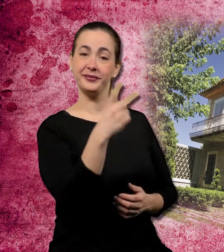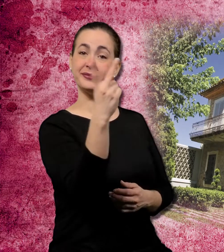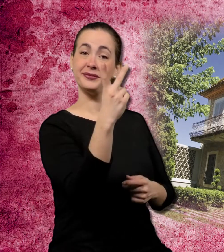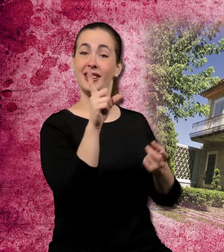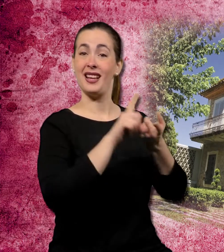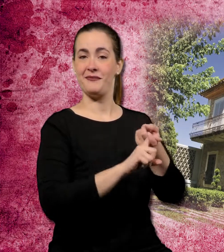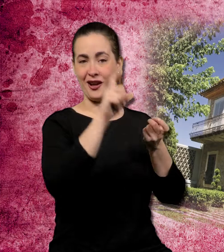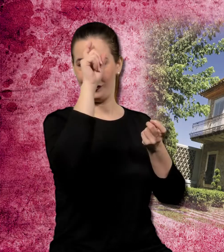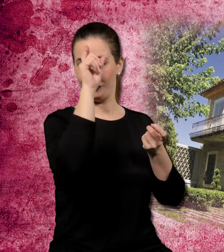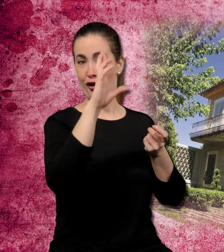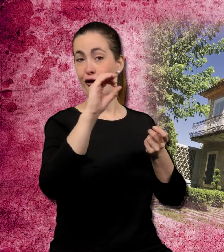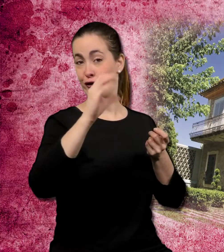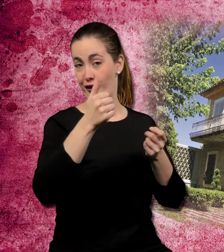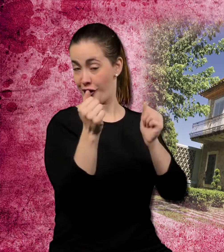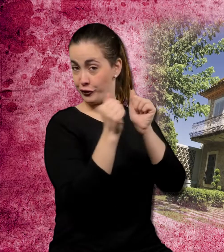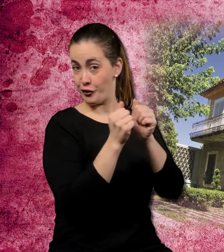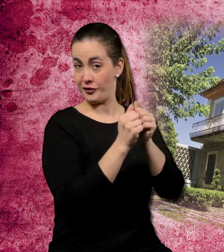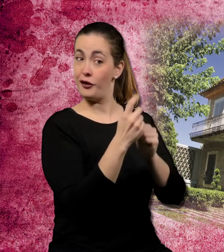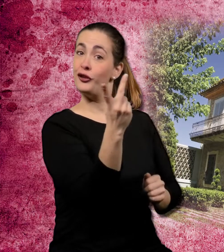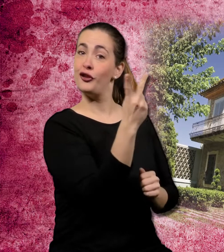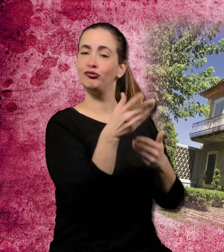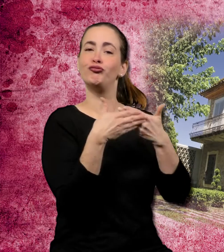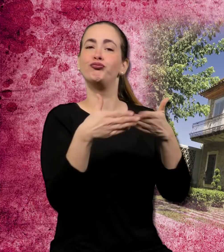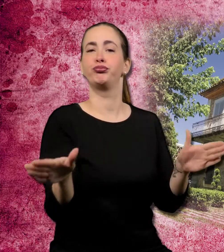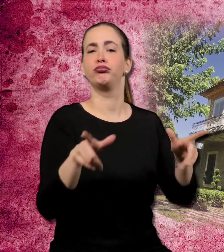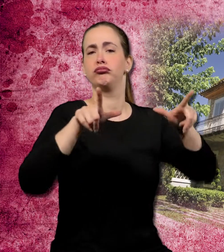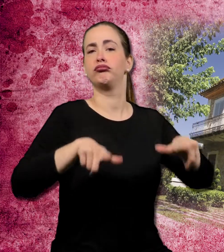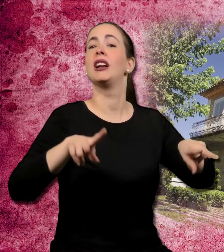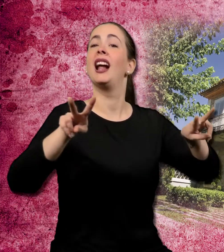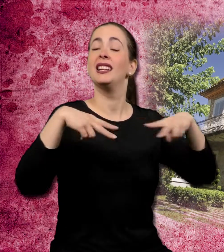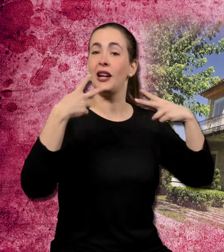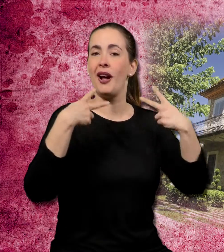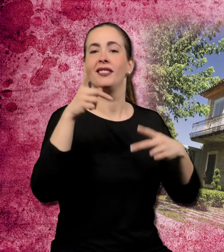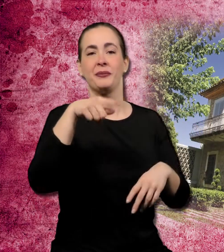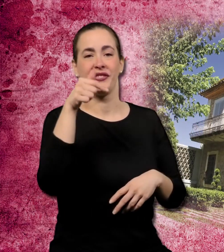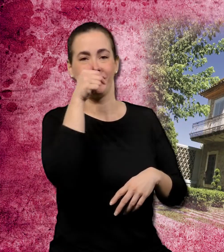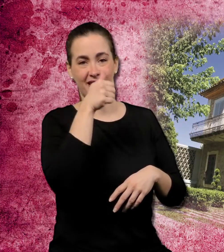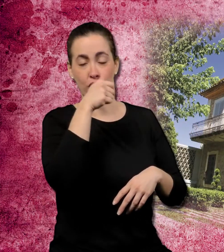Els germans Roca van obrir El Celler de Can Roca, un restaurant de referència obligada